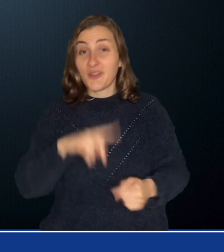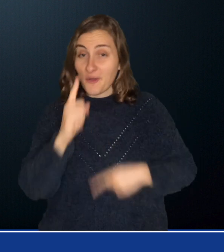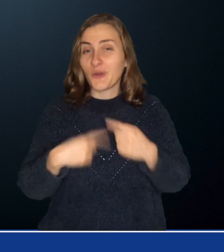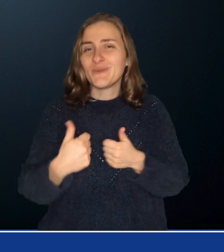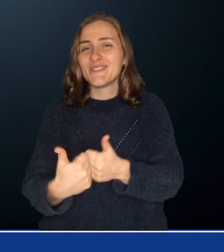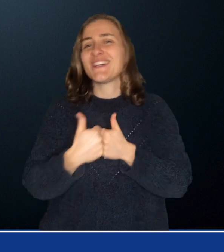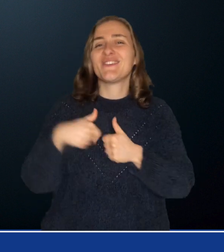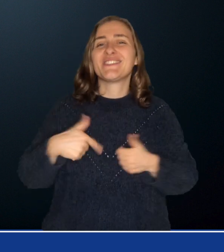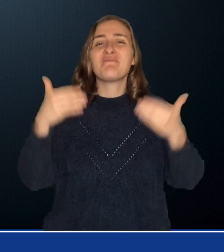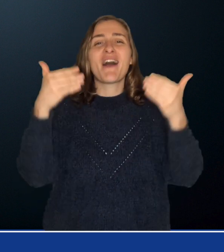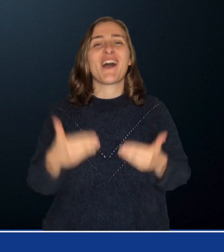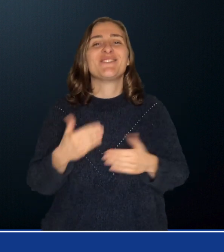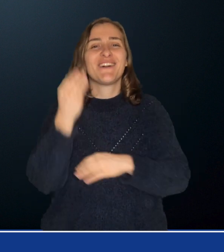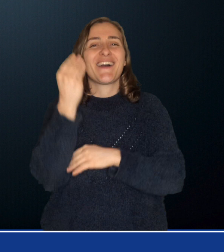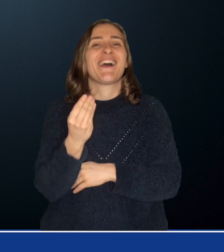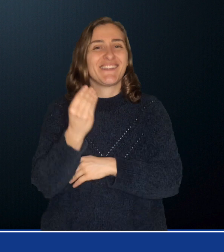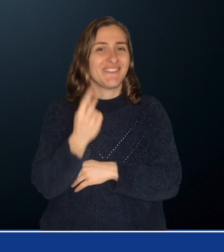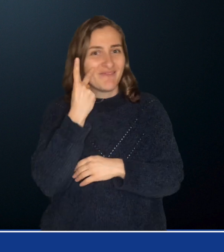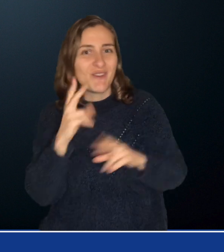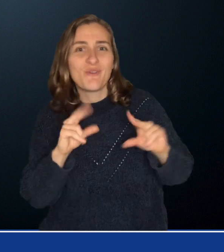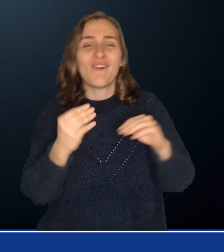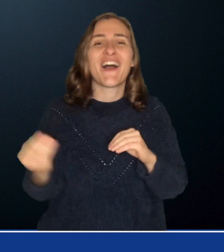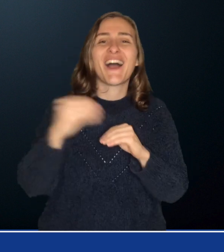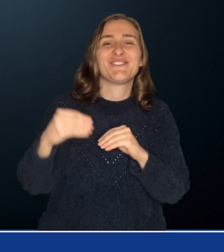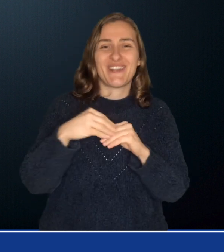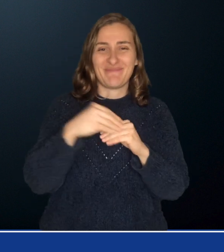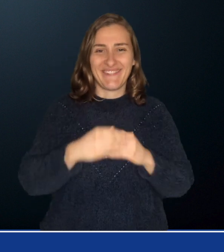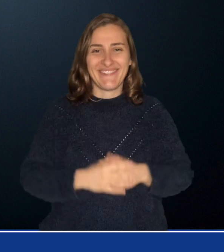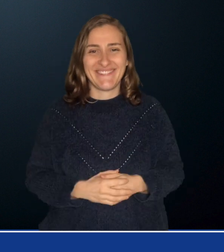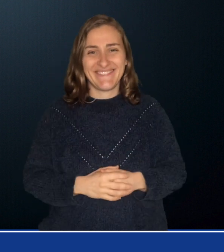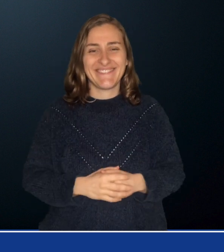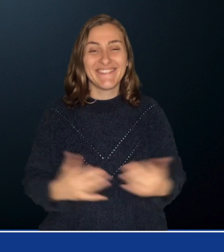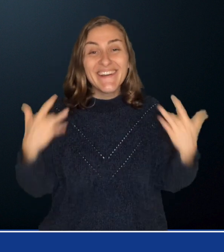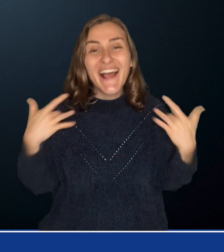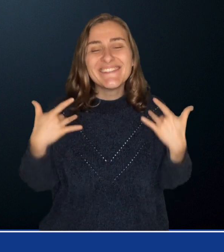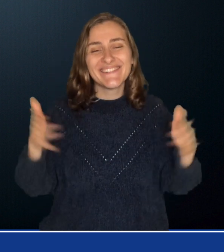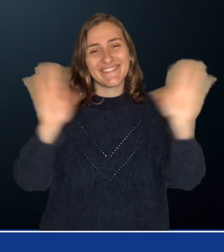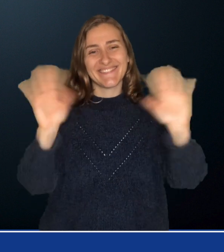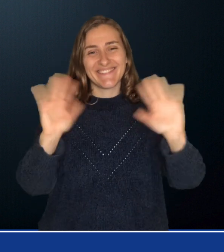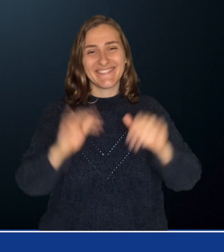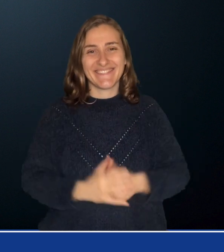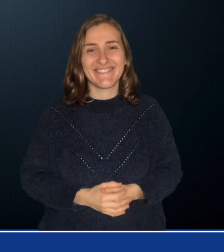Continuate a seguire i canali ENS per restare aggiornati. Grazie e ciao.